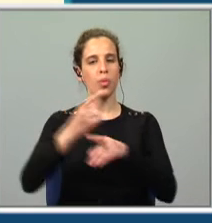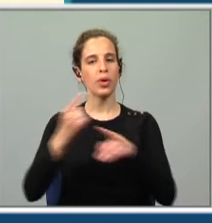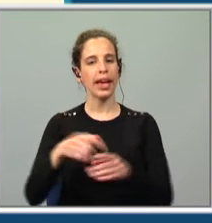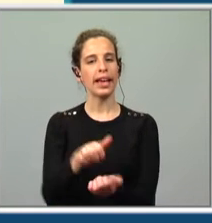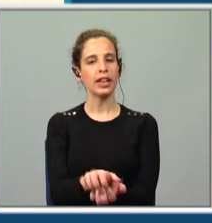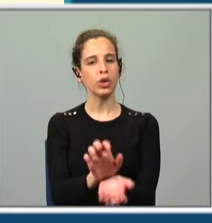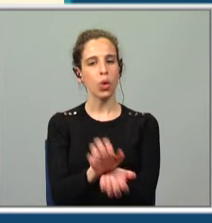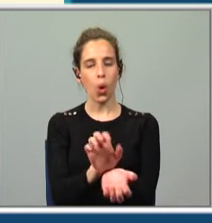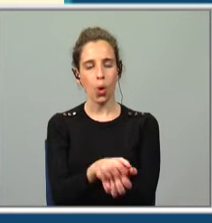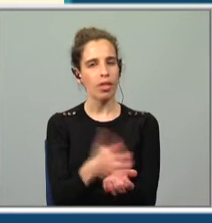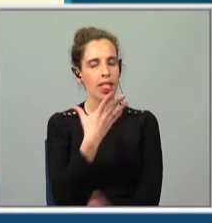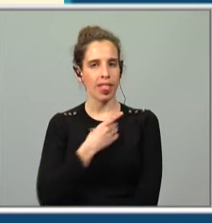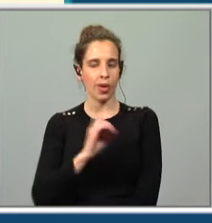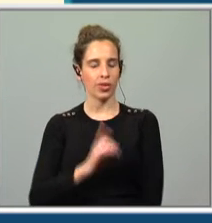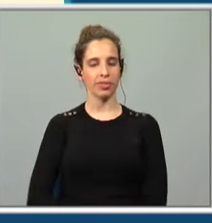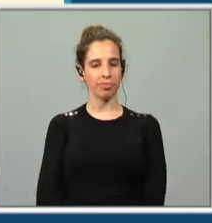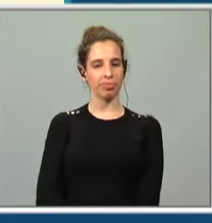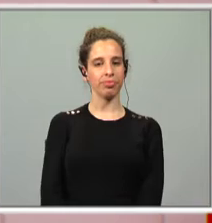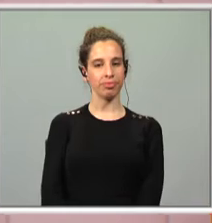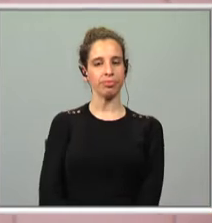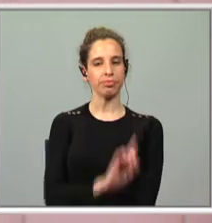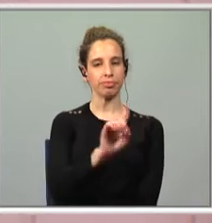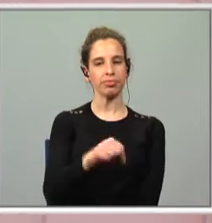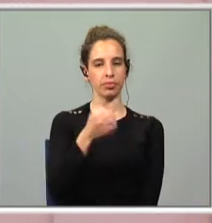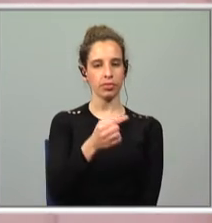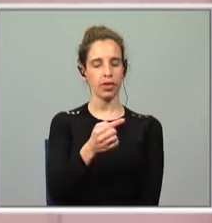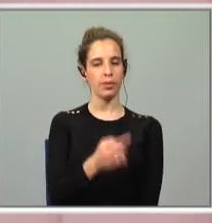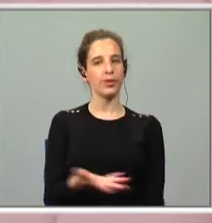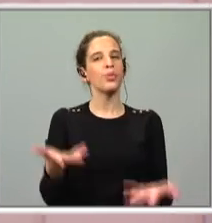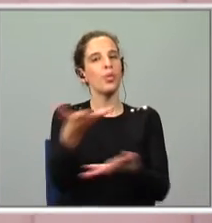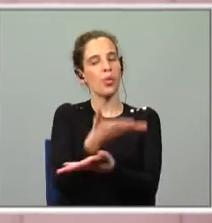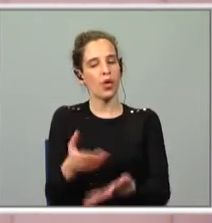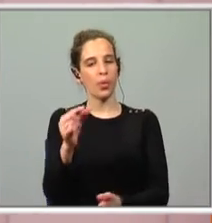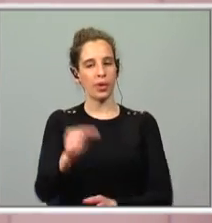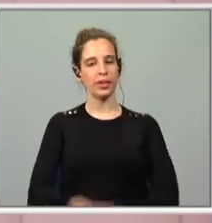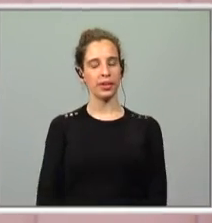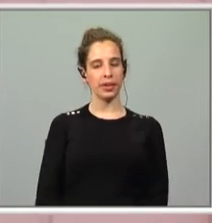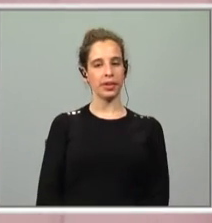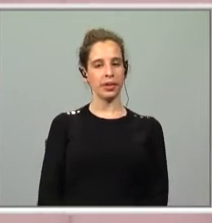crocodilo não gostava de água e depois vamos conversar um pouco sobre ele e 鱷魚不喜歡水然後讓我們談談他